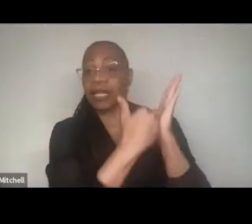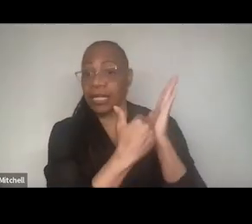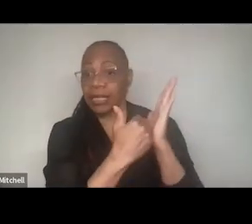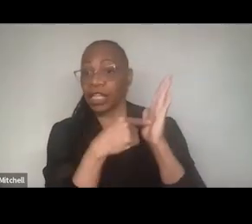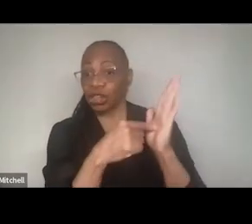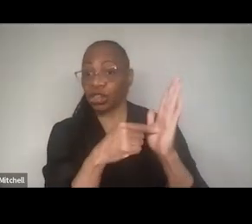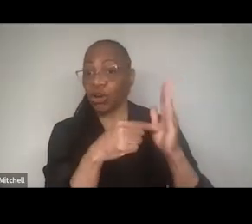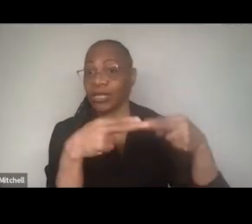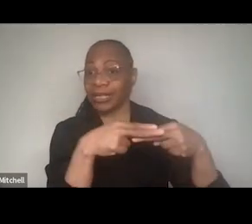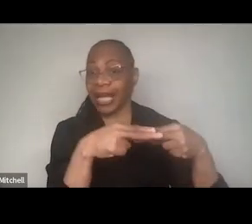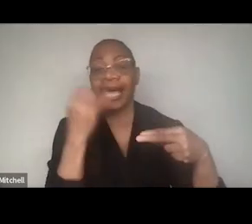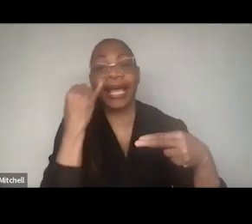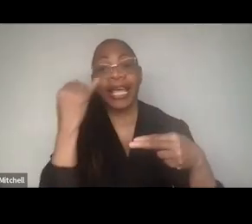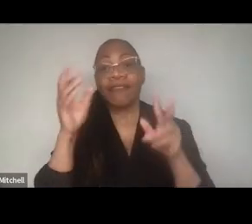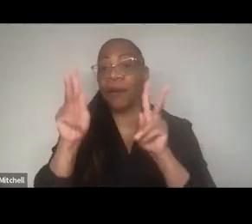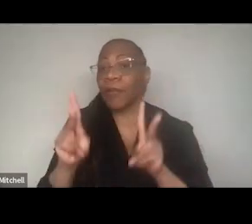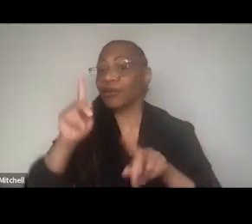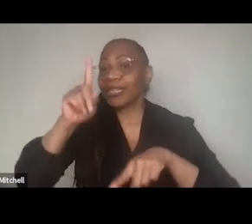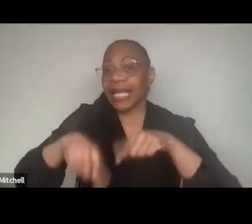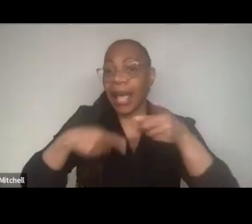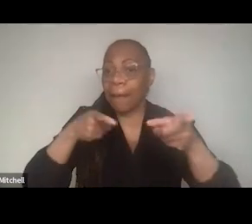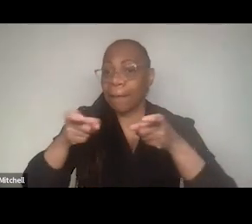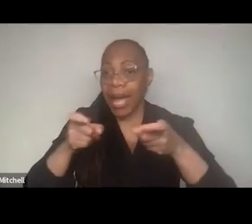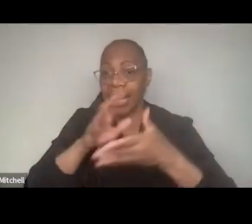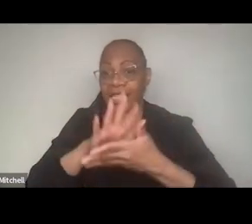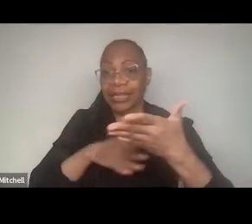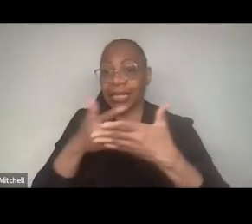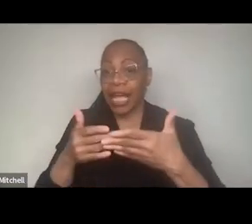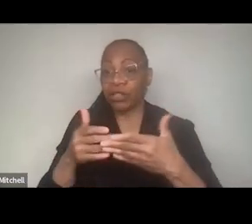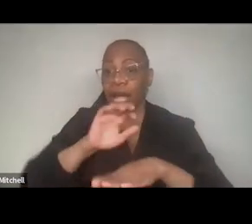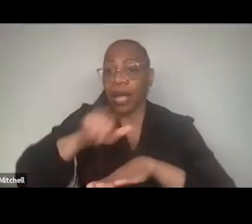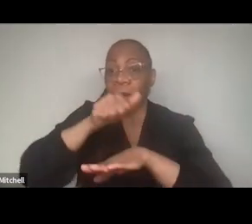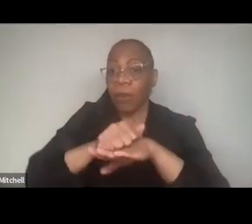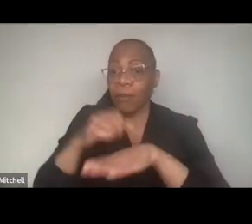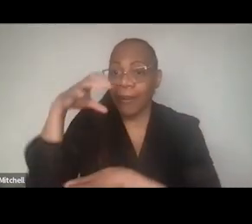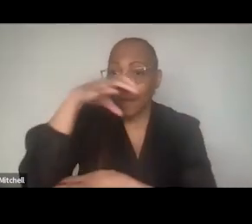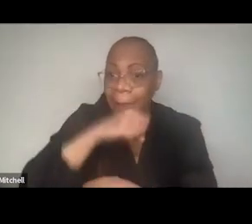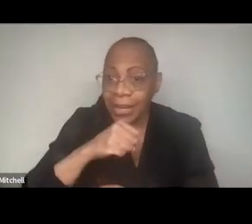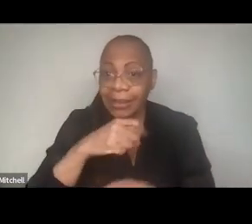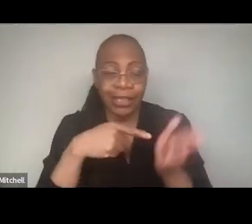si no pueden manejar tu horario y pierden citas, lo cual podría mostrarse en sus registros de tratamiento con terapeutas,